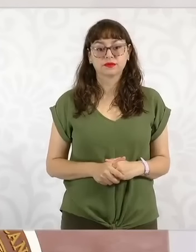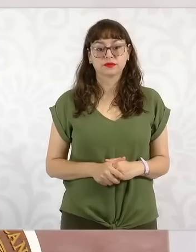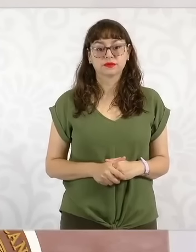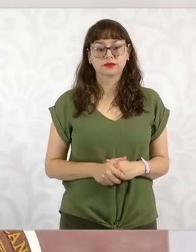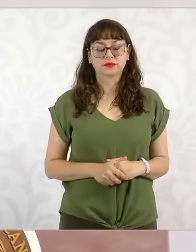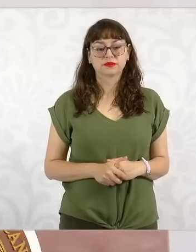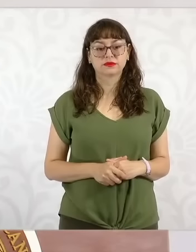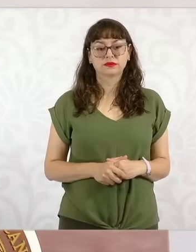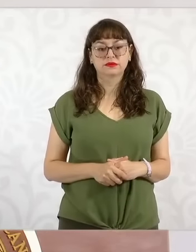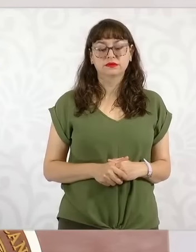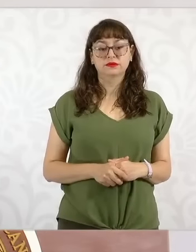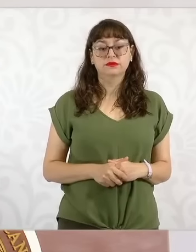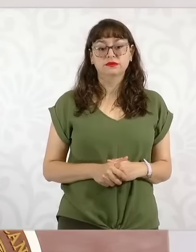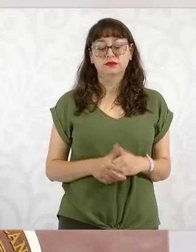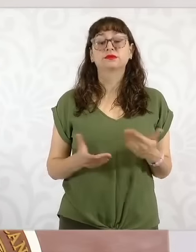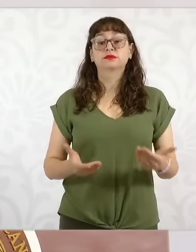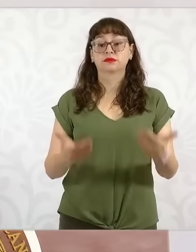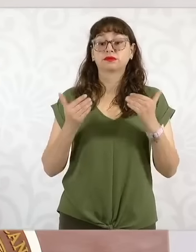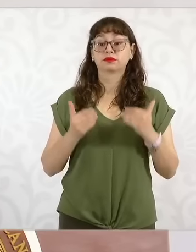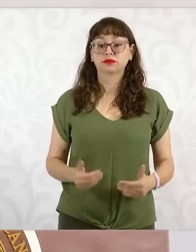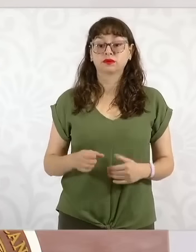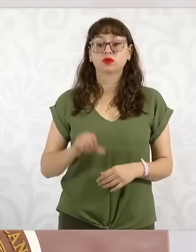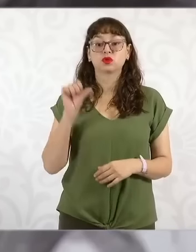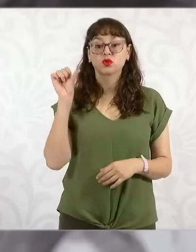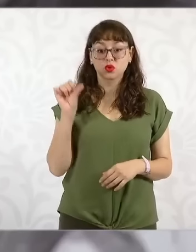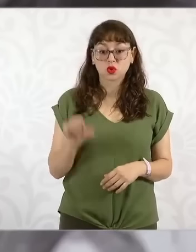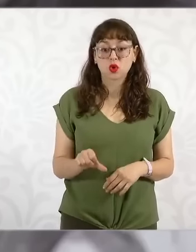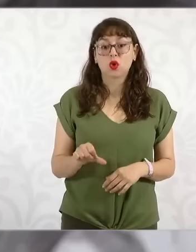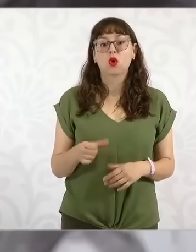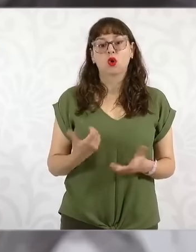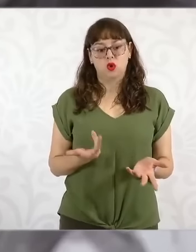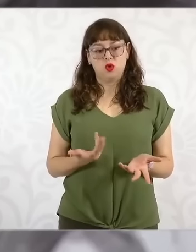Los resultados que hoy presentamos representan un avance decisivo en el debilitamiento de esta